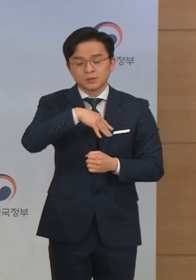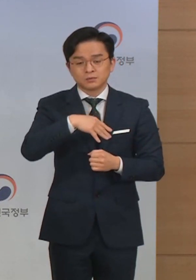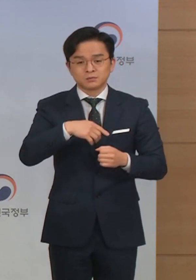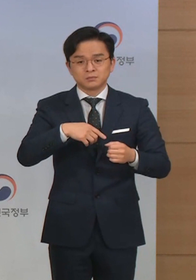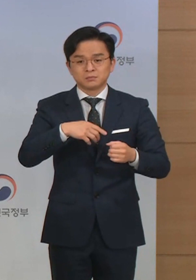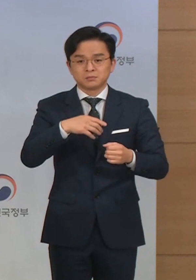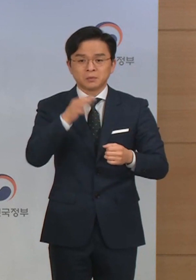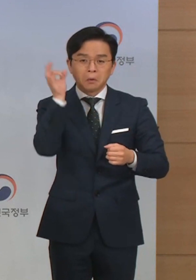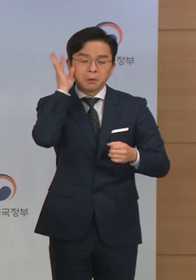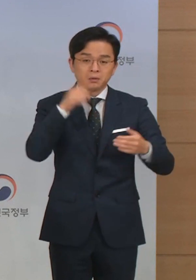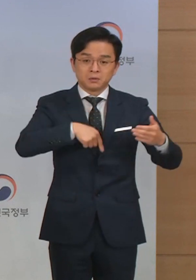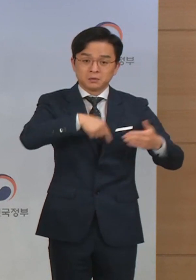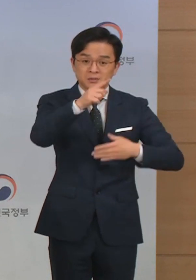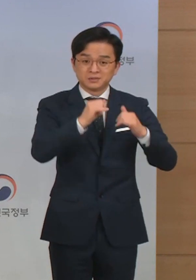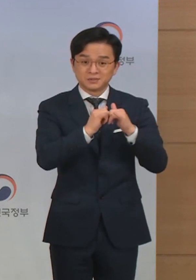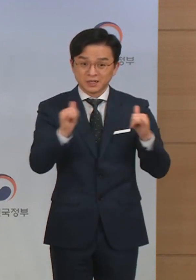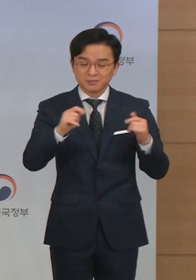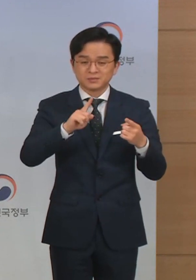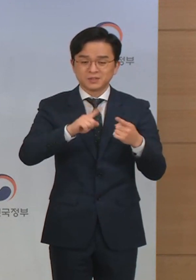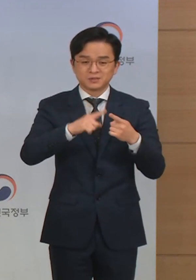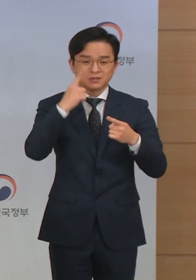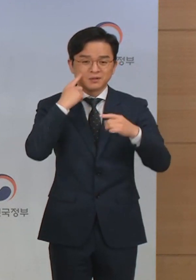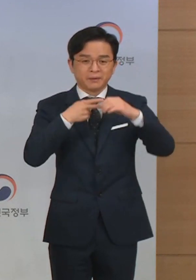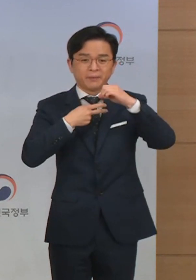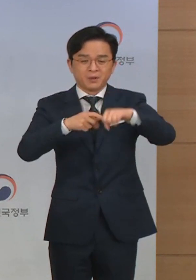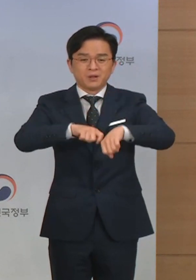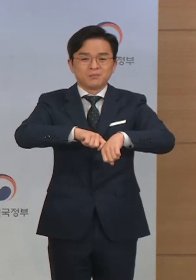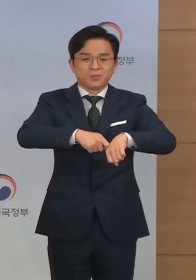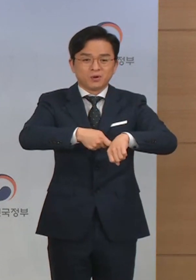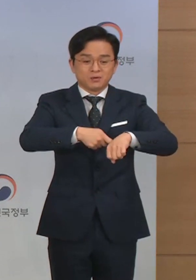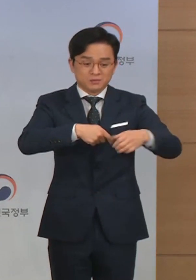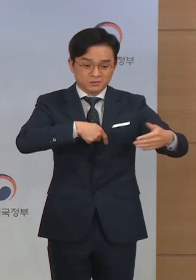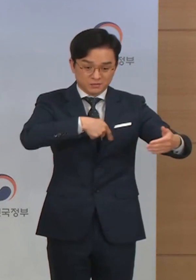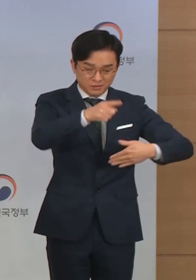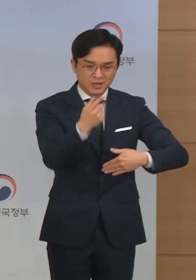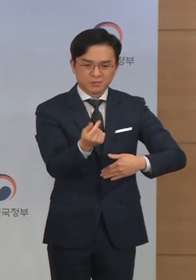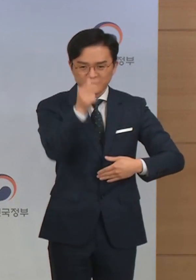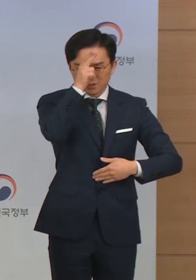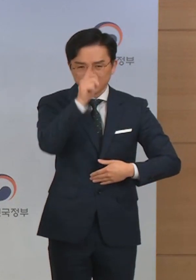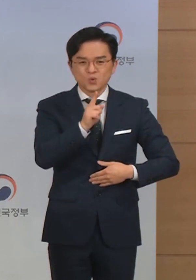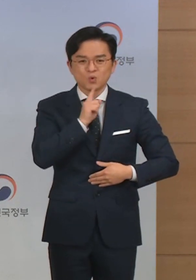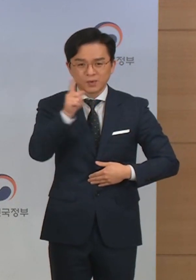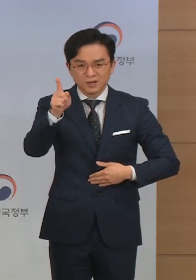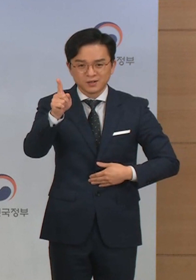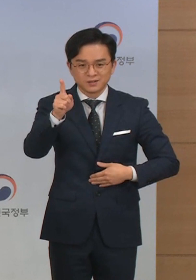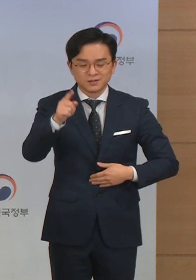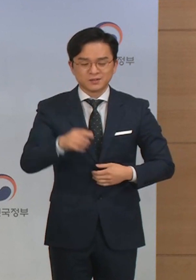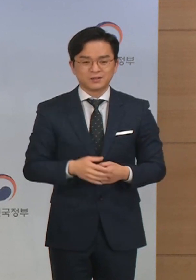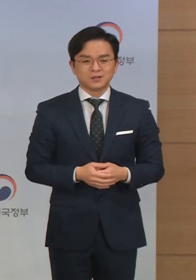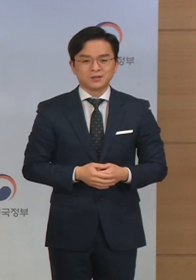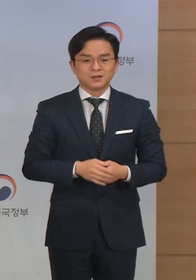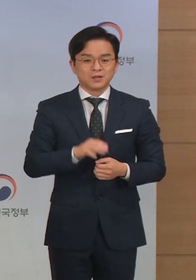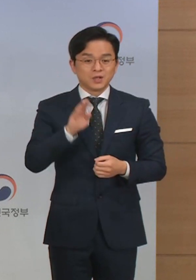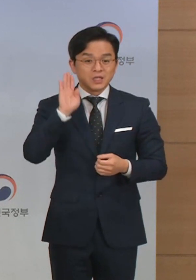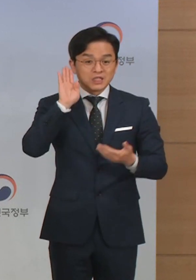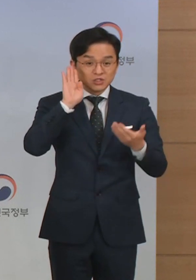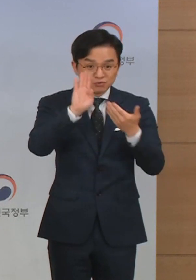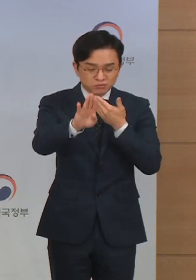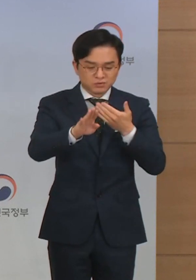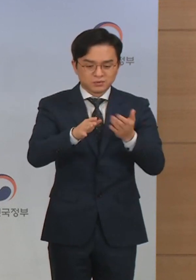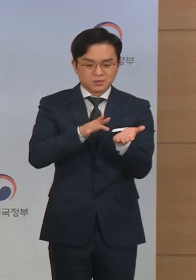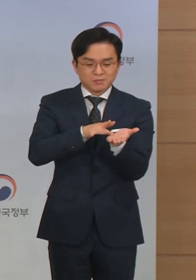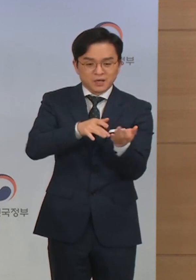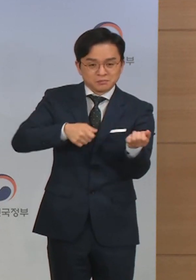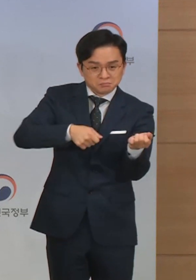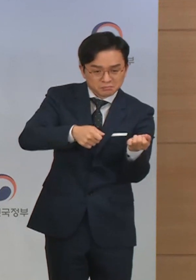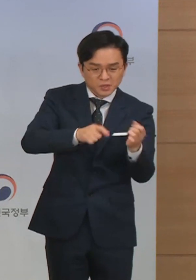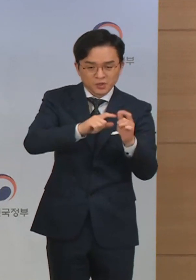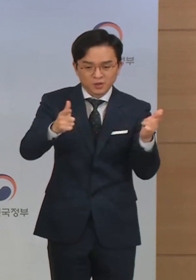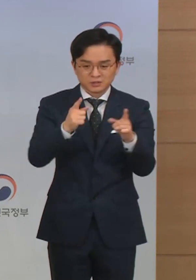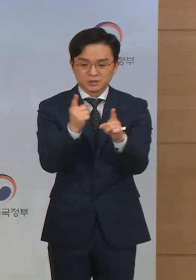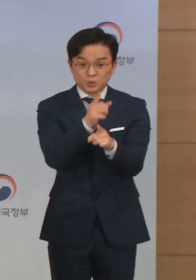엄정 원칙에 따라 처리됩니다 무단 이탈한 척 씩 업 앓도록 하고 박력 비용 등에 대한 손 화천의 배상도 병행하여 청구 할 예정이며 긴급